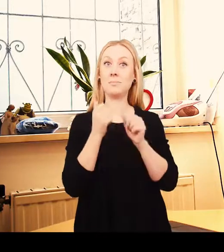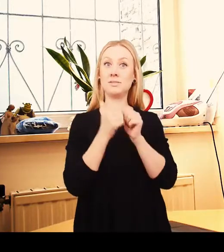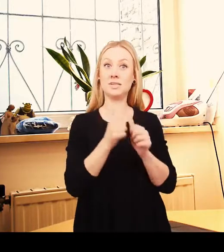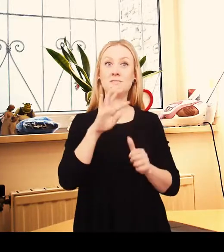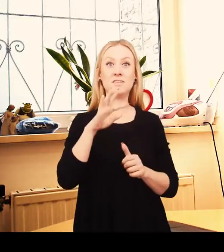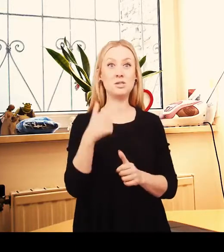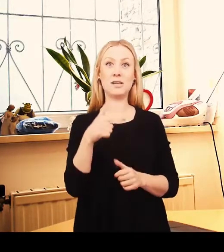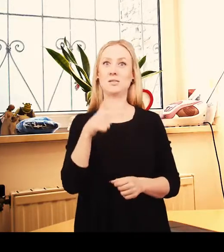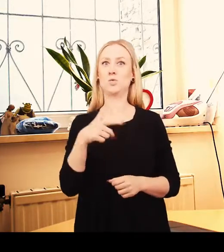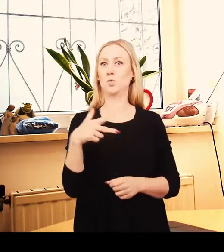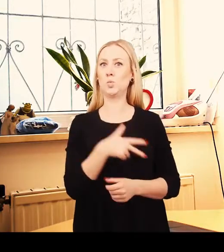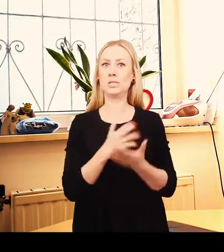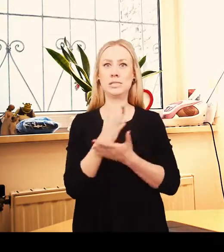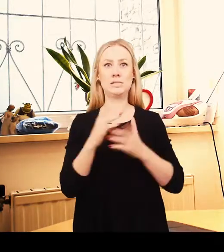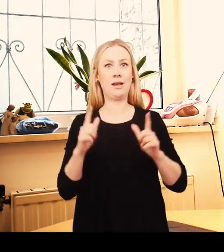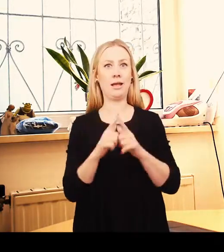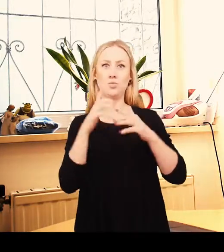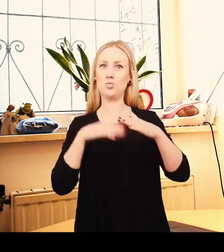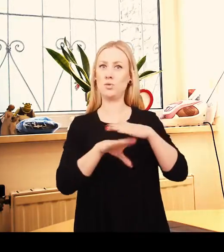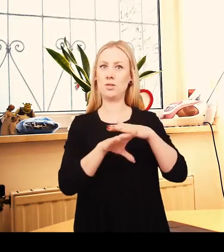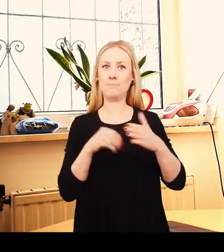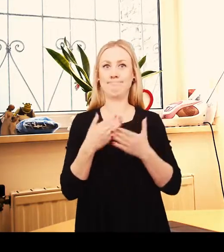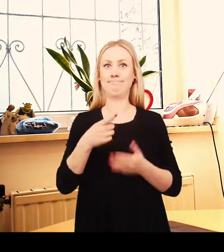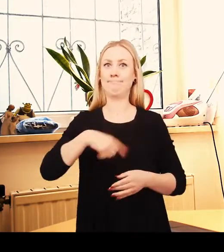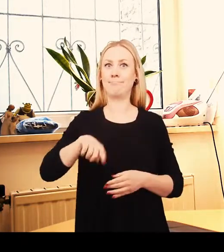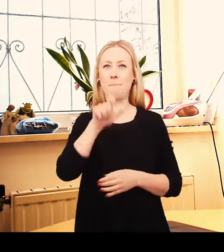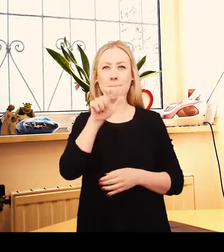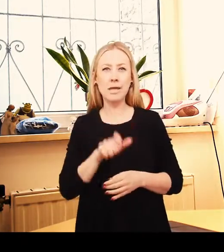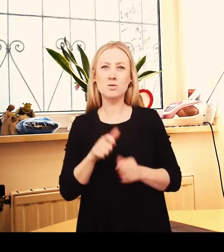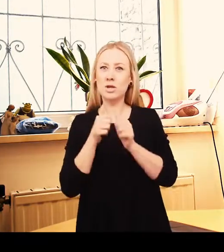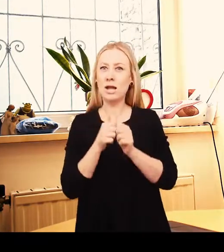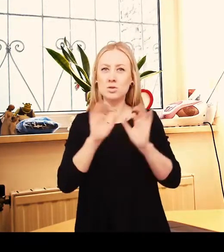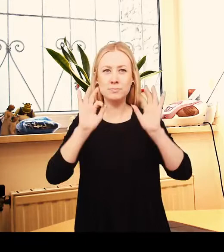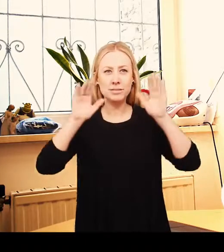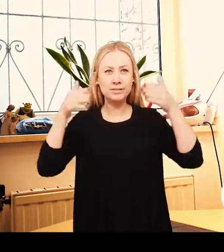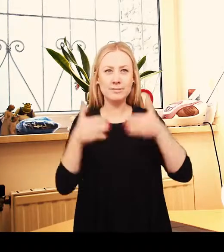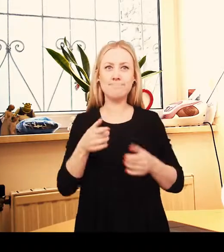Assistenz 24 ist ein soziales Dienstleistungsunternehmen, dass sich auf persönliche Assistenz spezialisiert hat,